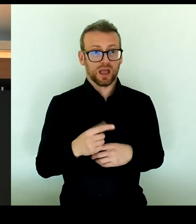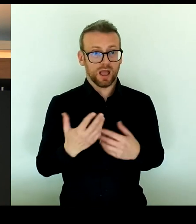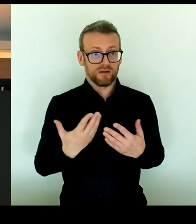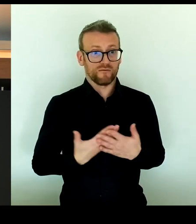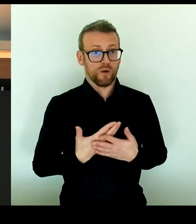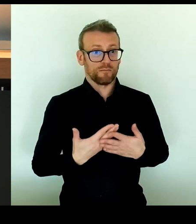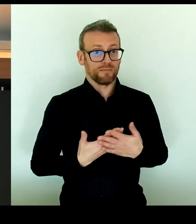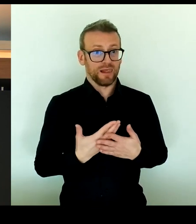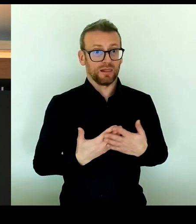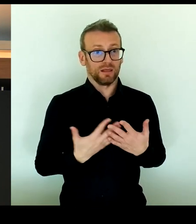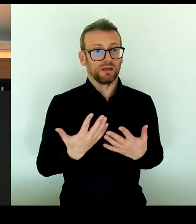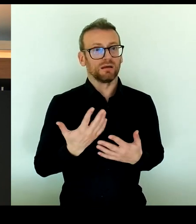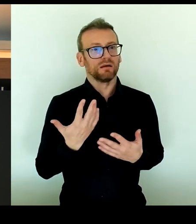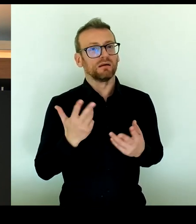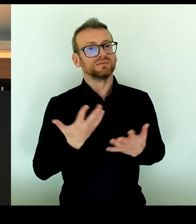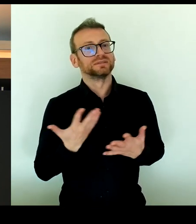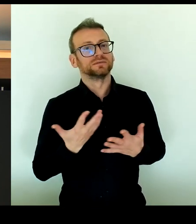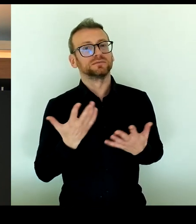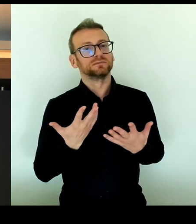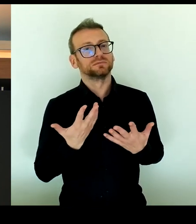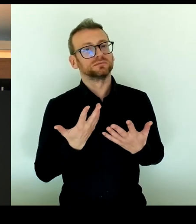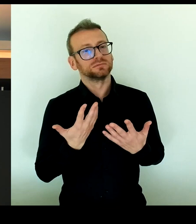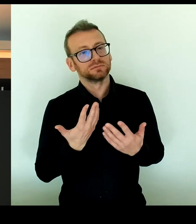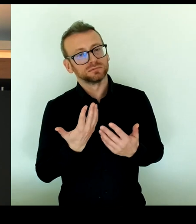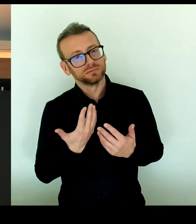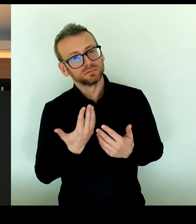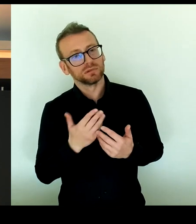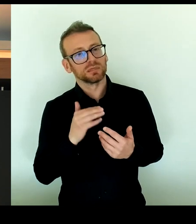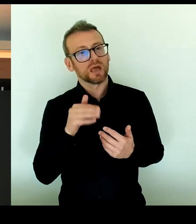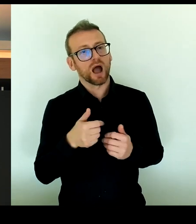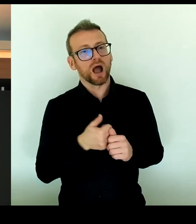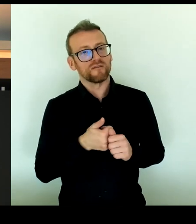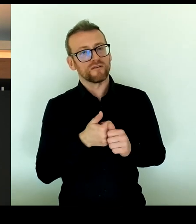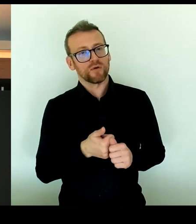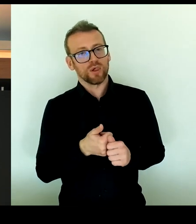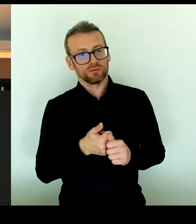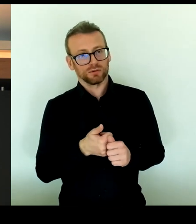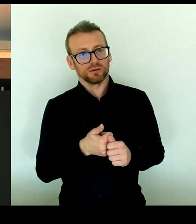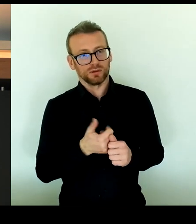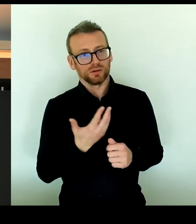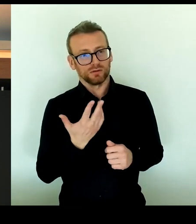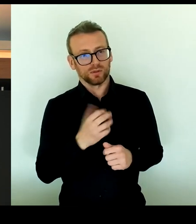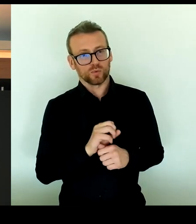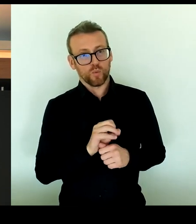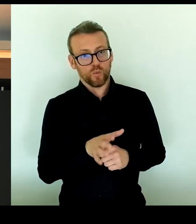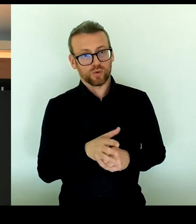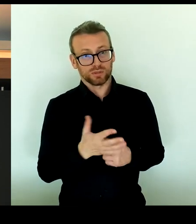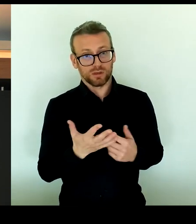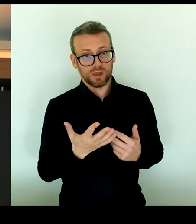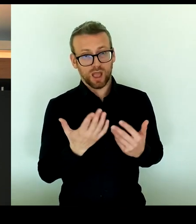Und inzwischen wissen wir, dass etliche, der seinerzeitigen Maßnahmen nicht einmal zielführend und